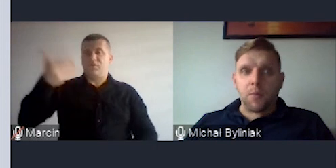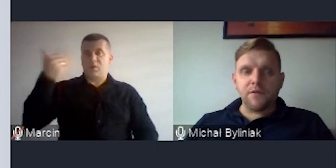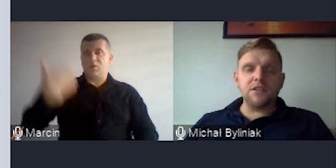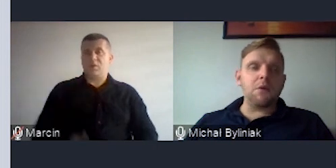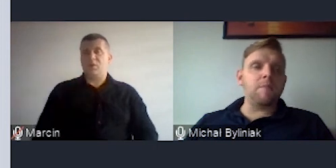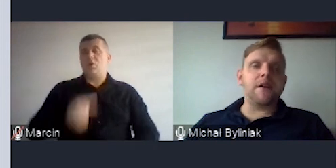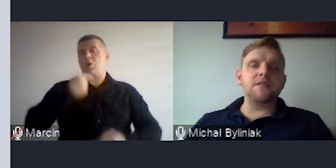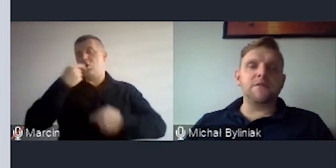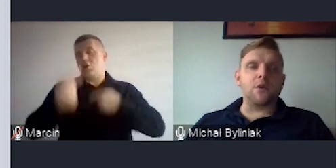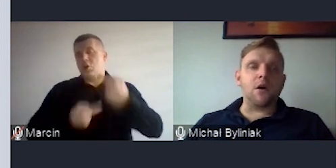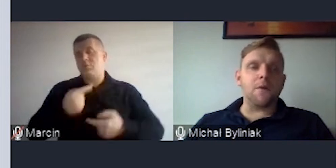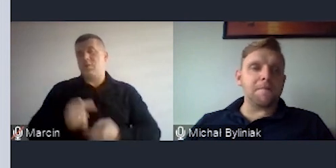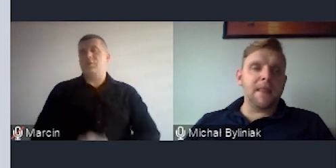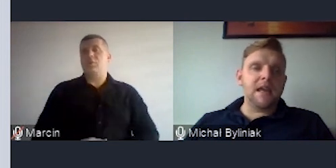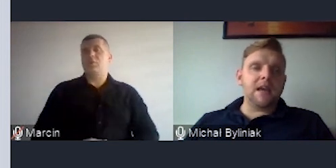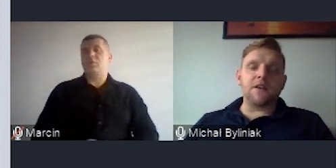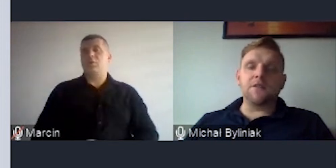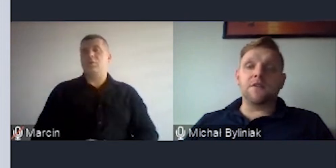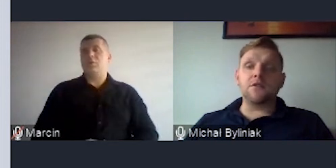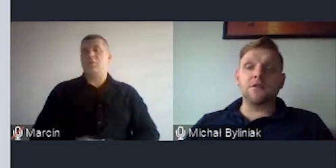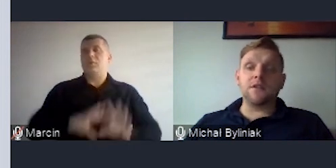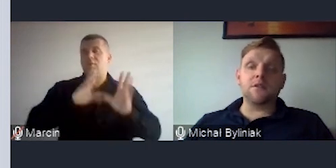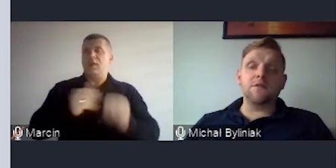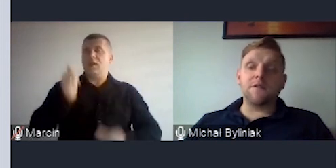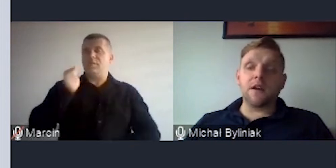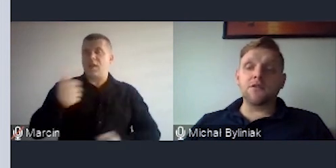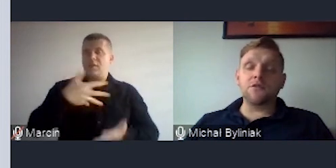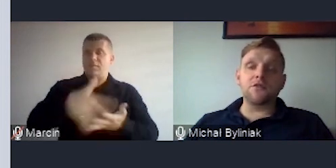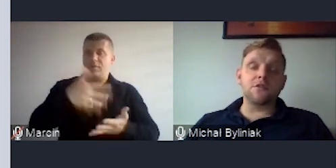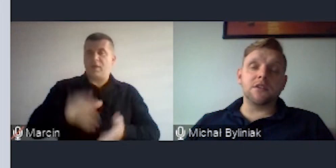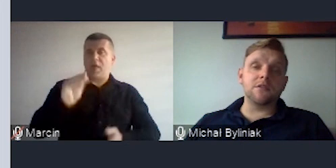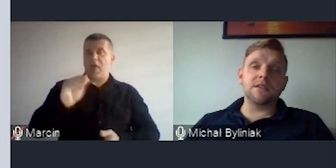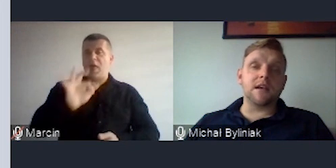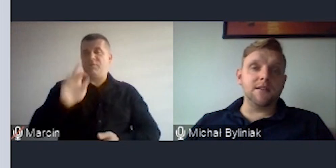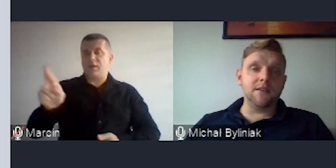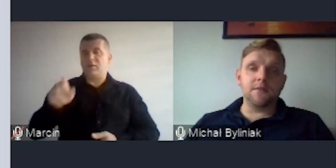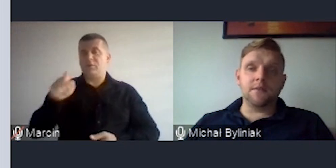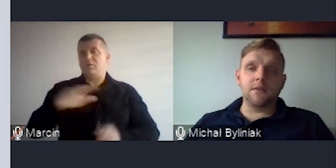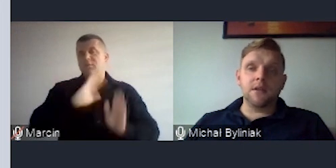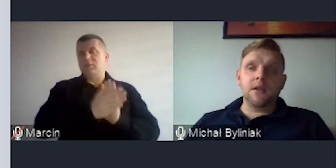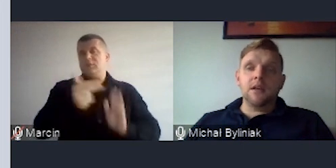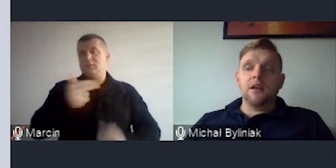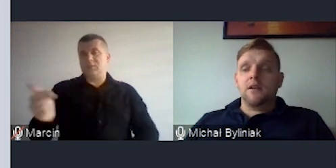opowiedziałem Państwu o kwalifikowalności wydatków w EFRR odnosząc się do tych zagadnień.